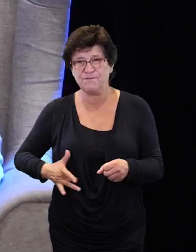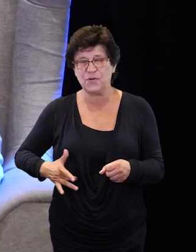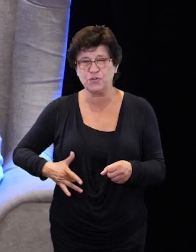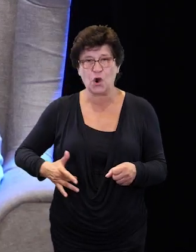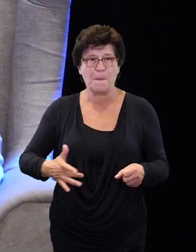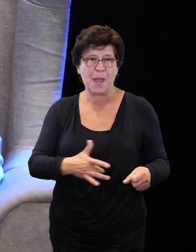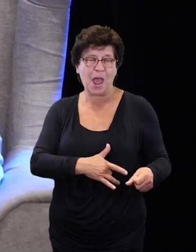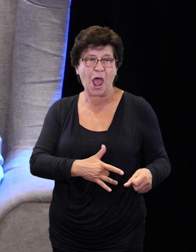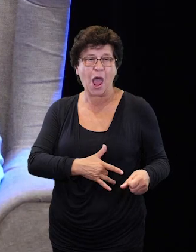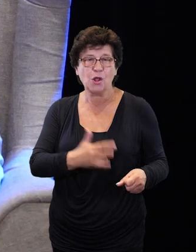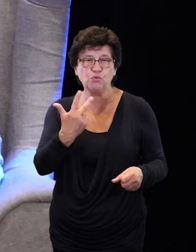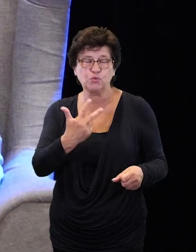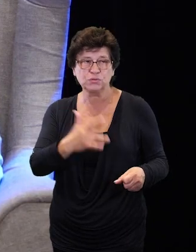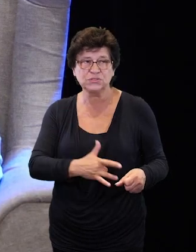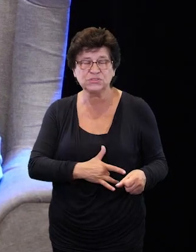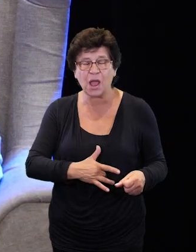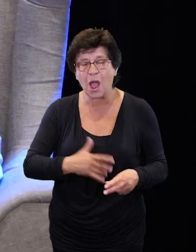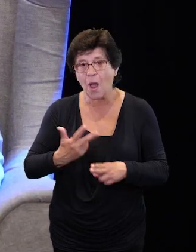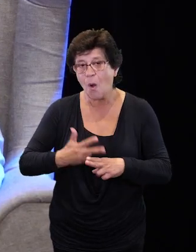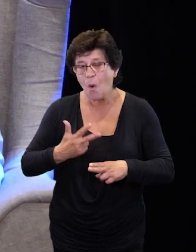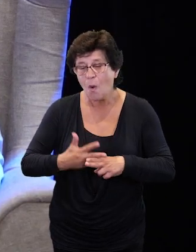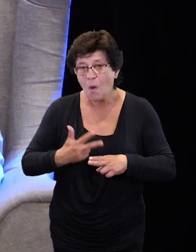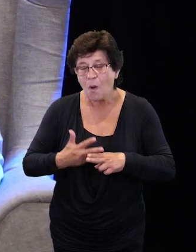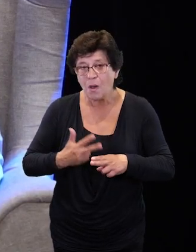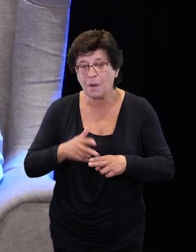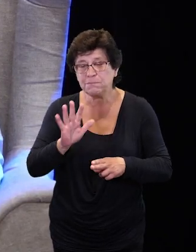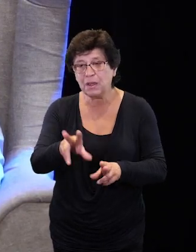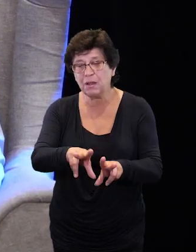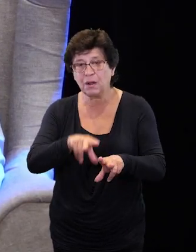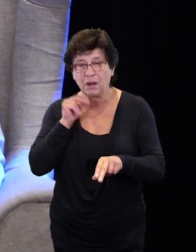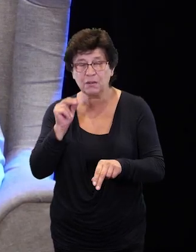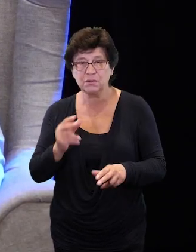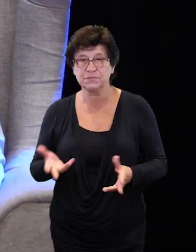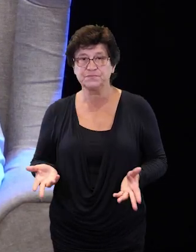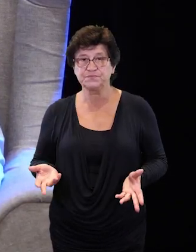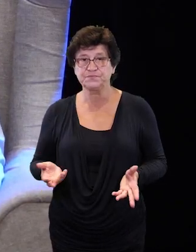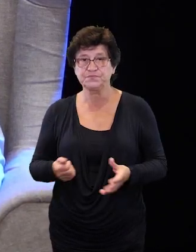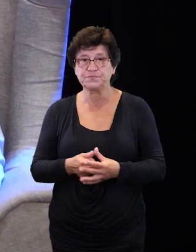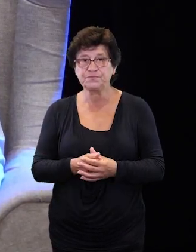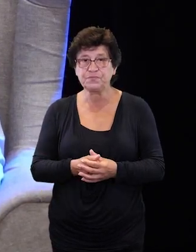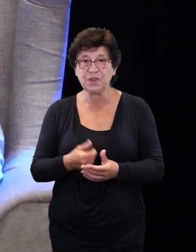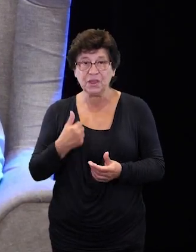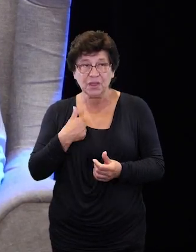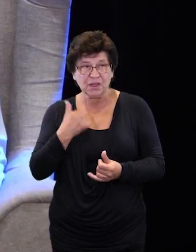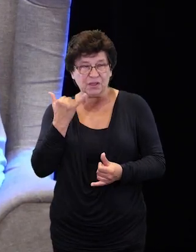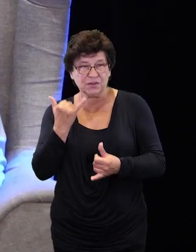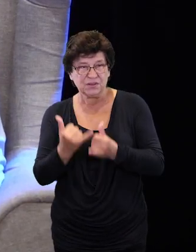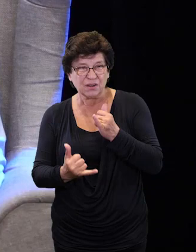dalej tolerować taką sytuację, że paru celebrytów wyjdzie i znowu zrobią reklamę alkoholu, i wszyscy będą siedzieli cicho,